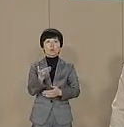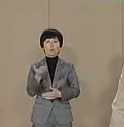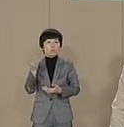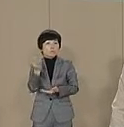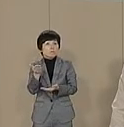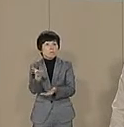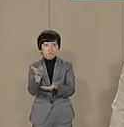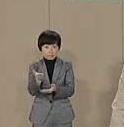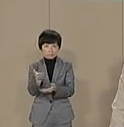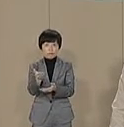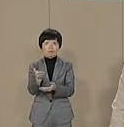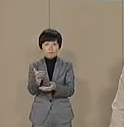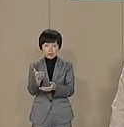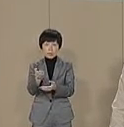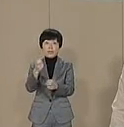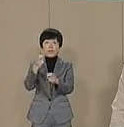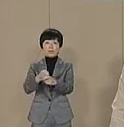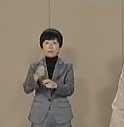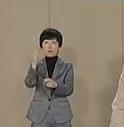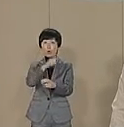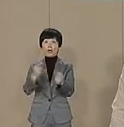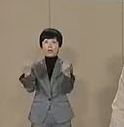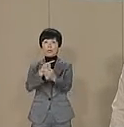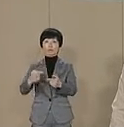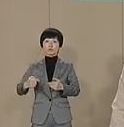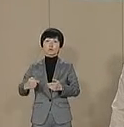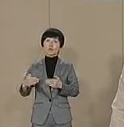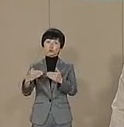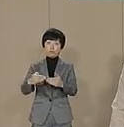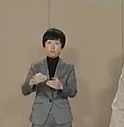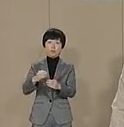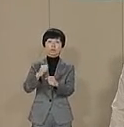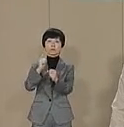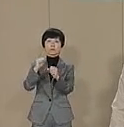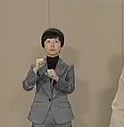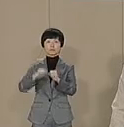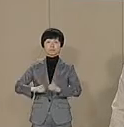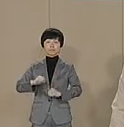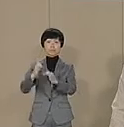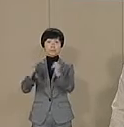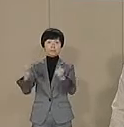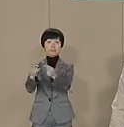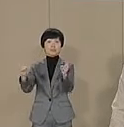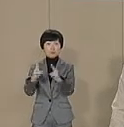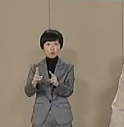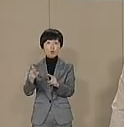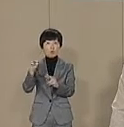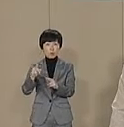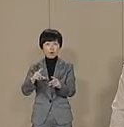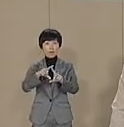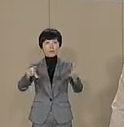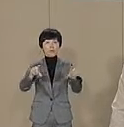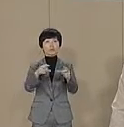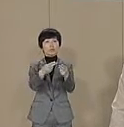憲法改悪を進める自民党を ｢共産党さえいなければ 変えられたのに｣ と悔やしがらせました